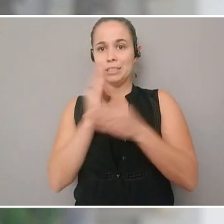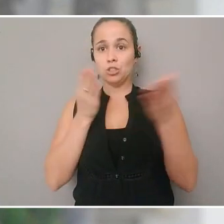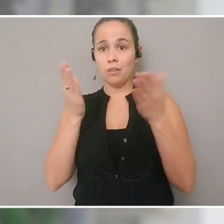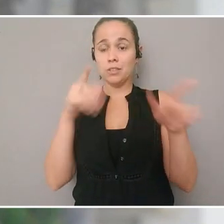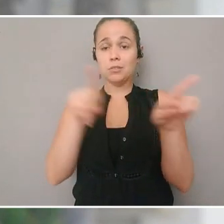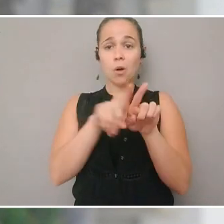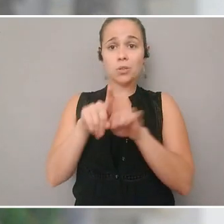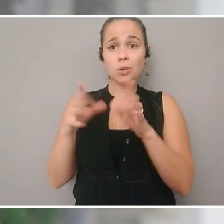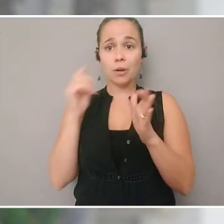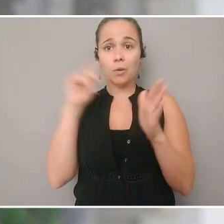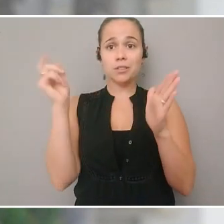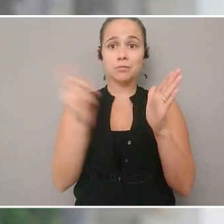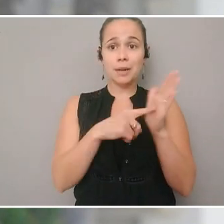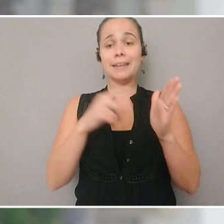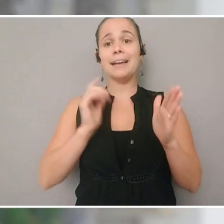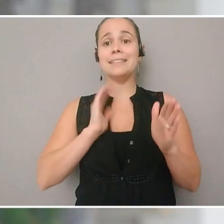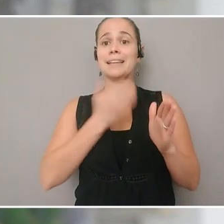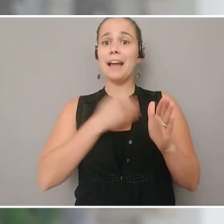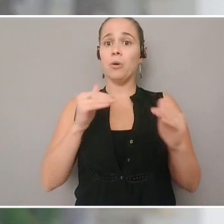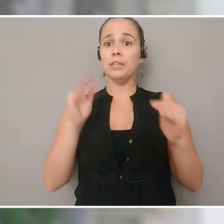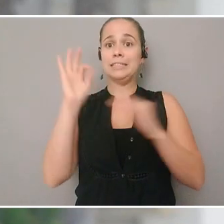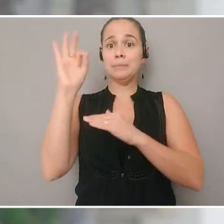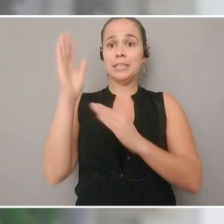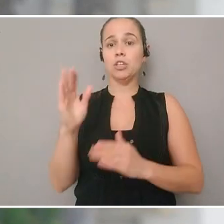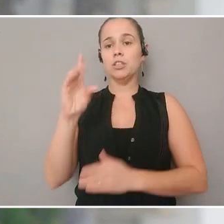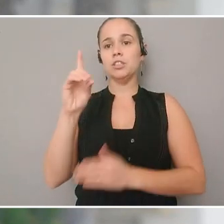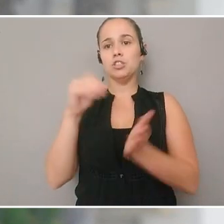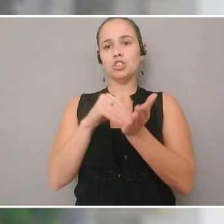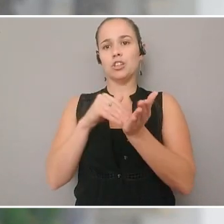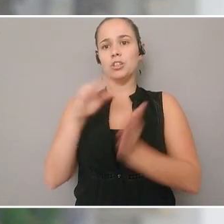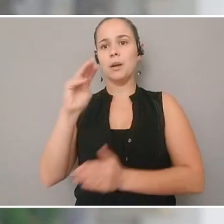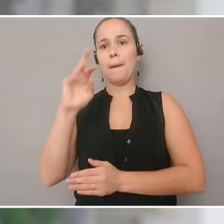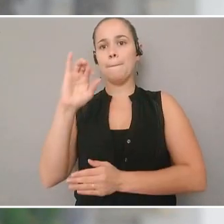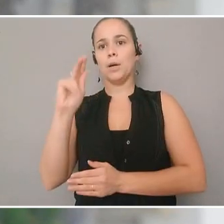distinguidos oradores Dr. Mark Sellick,